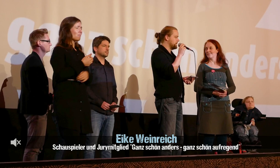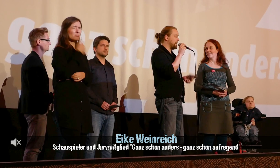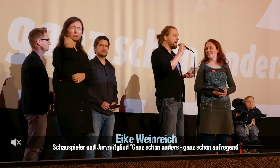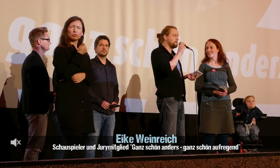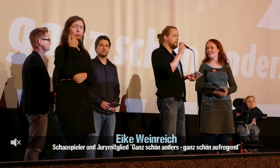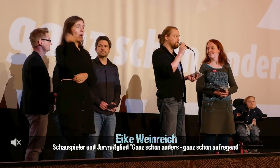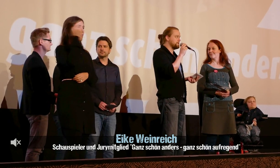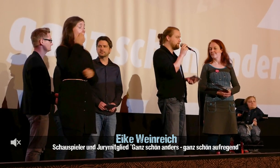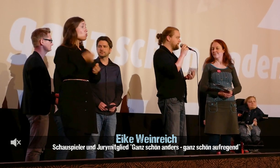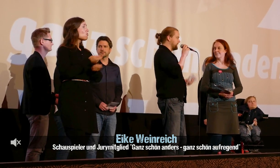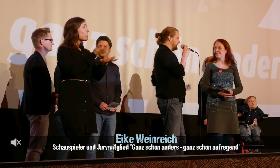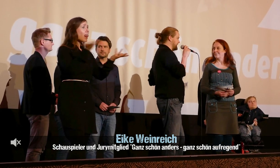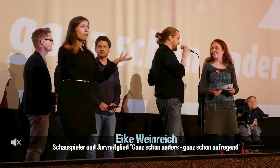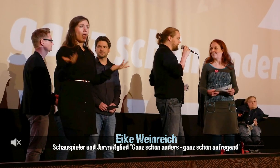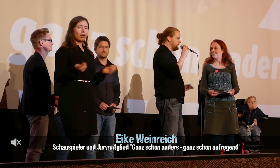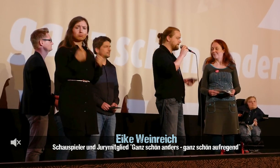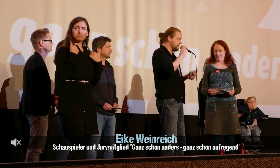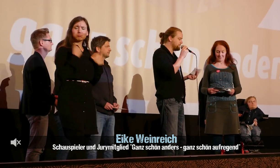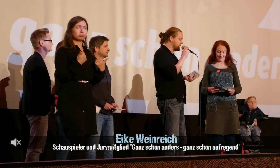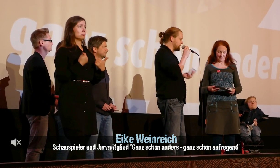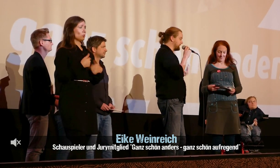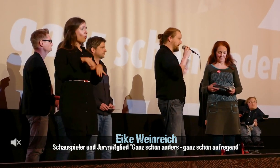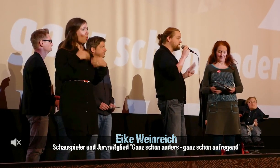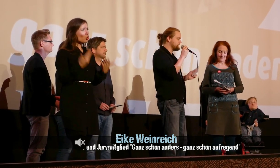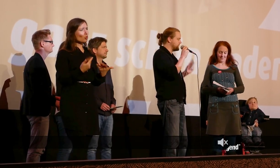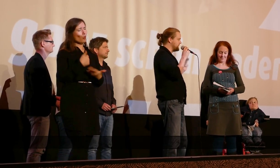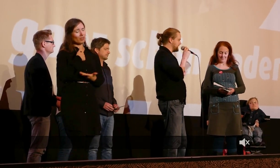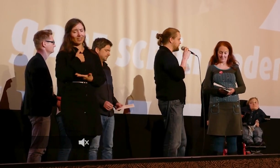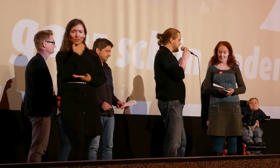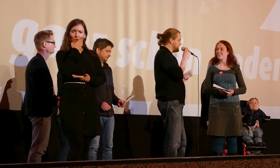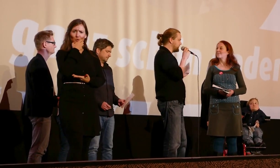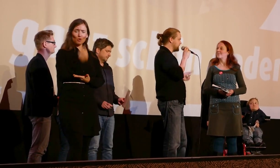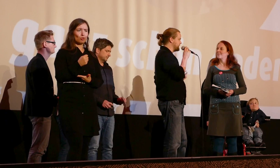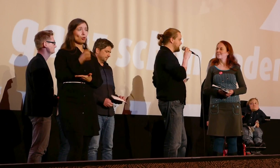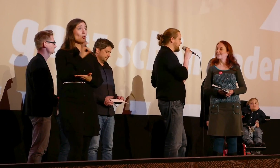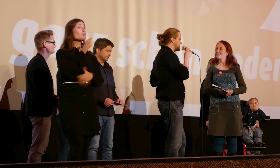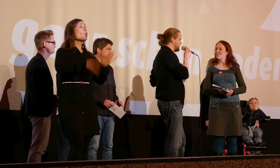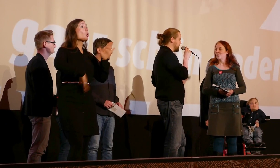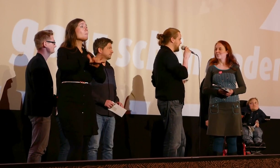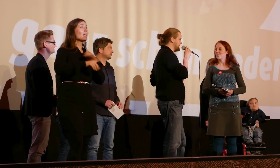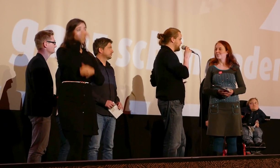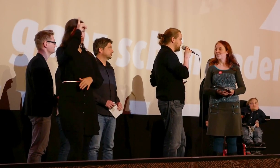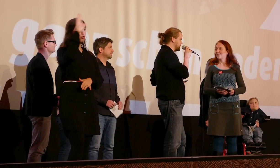Die Filme waren super und vor allem die Vielfalt war beachtlich. Das würde ich mir wirklich